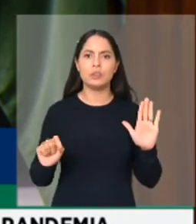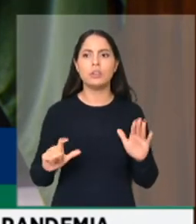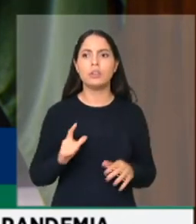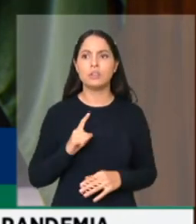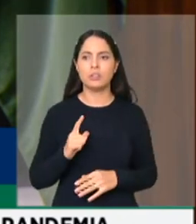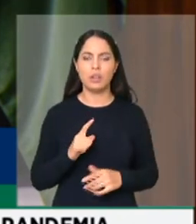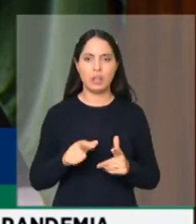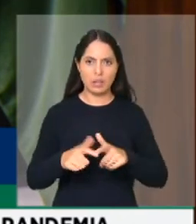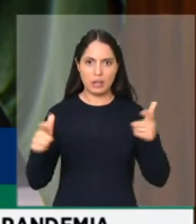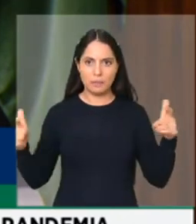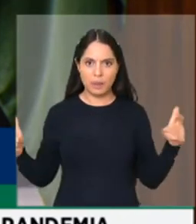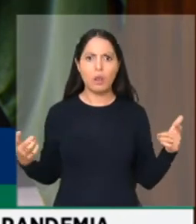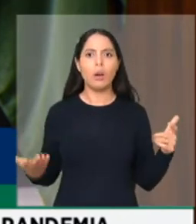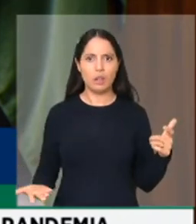MAIORIA, O FIZERAM. QUERO AQUI DIZER, MEU CARO LÍDER